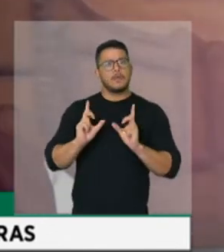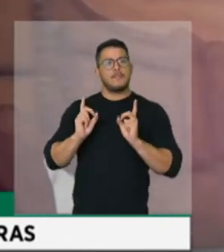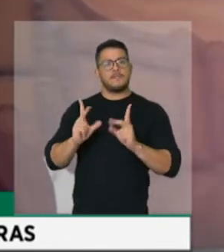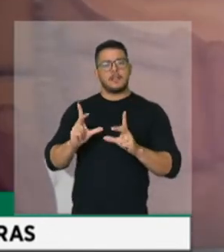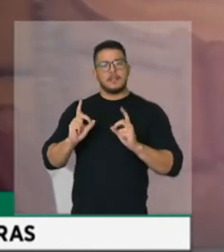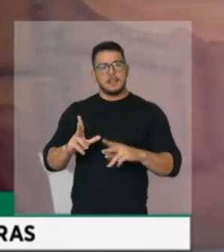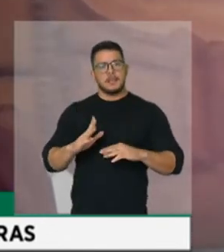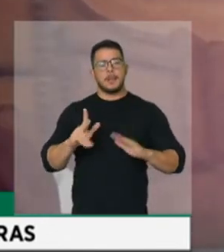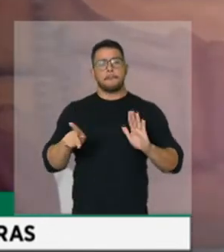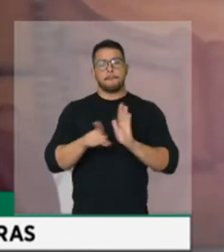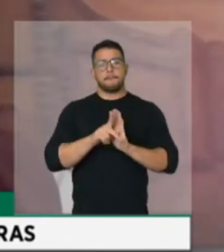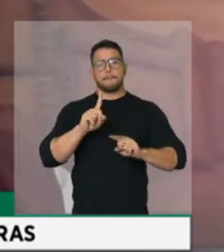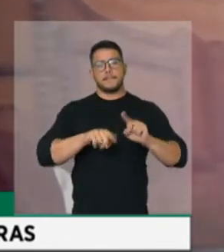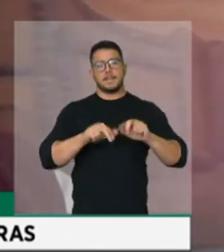TIRAR O PAI DA FORCA. MAS QUE ABSURDO! EM PLENA PANDEMIA.